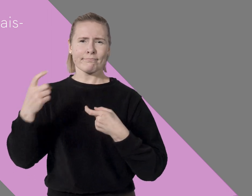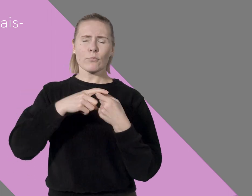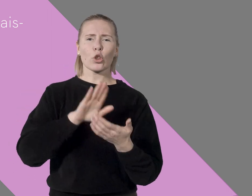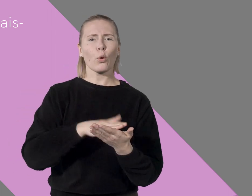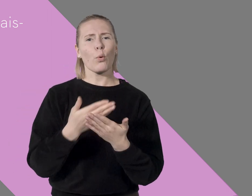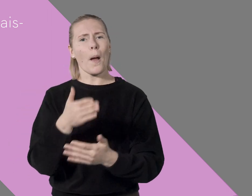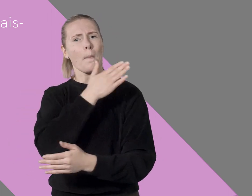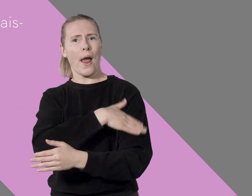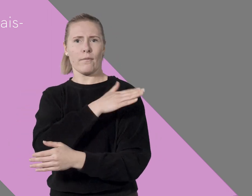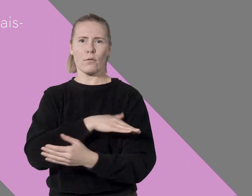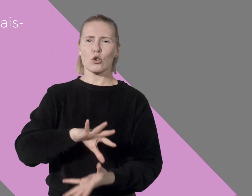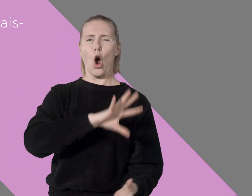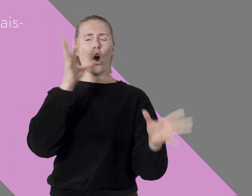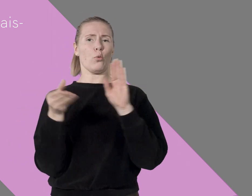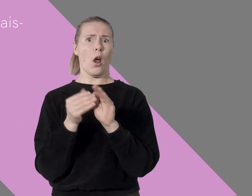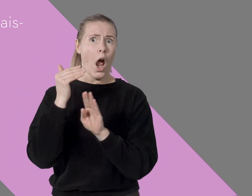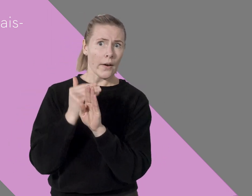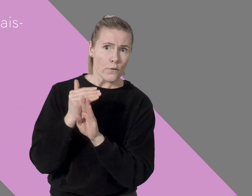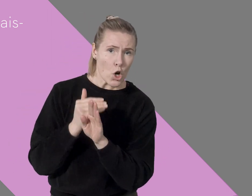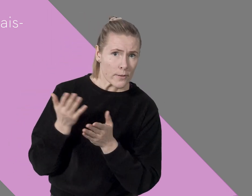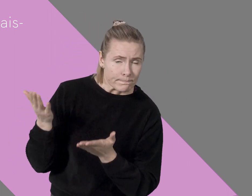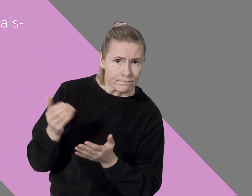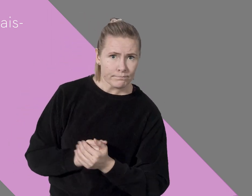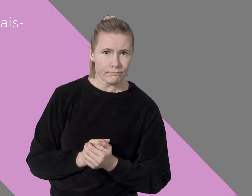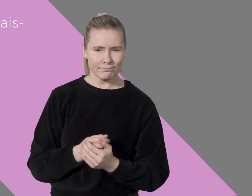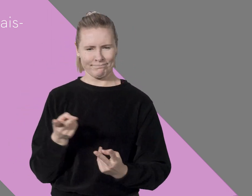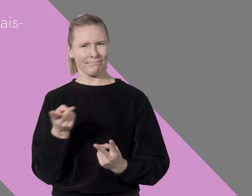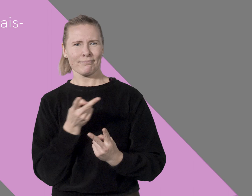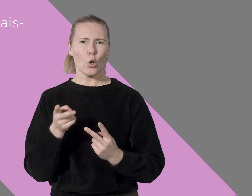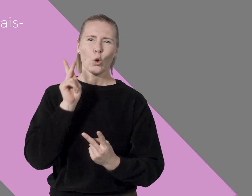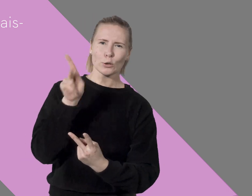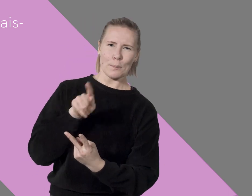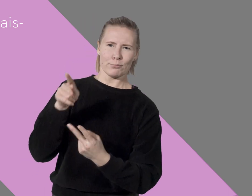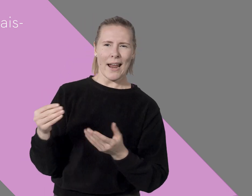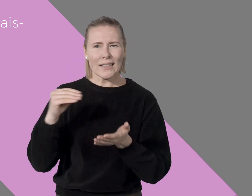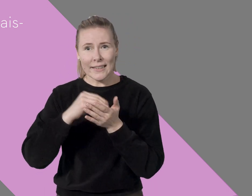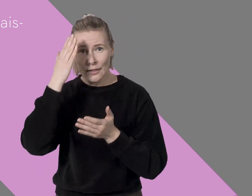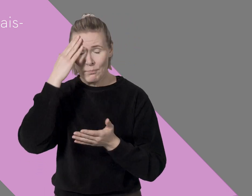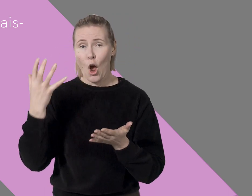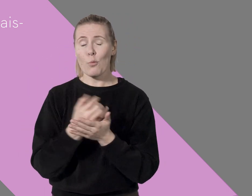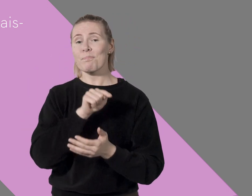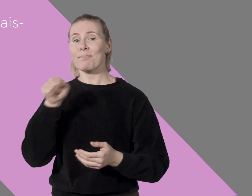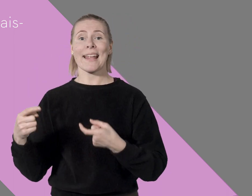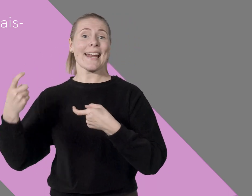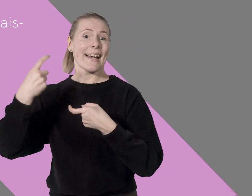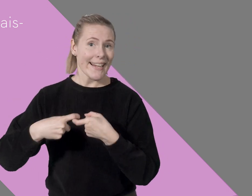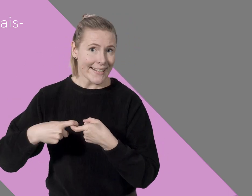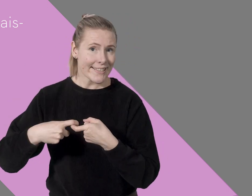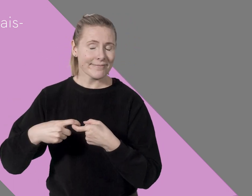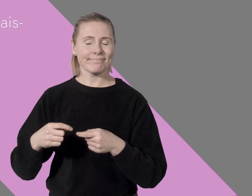tulkkauspalvelun kokonaisarviointia. Kysymykset ovat luettavissa kokonaisuudessaan oheisesta linkistä.